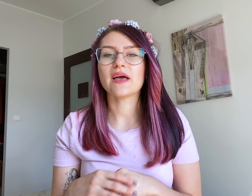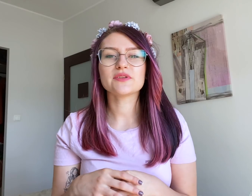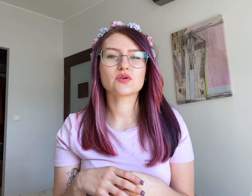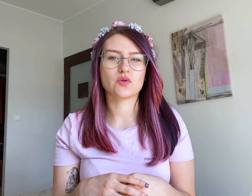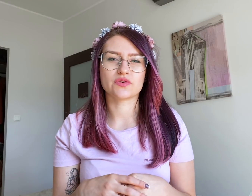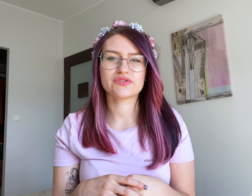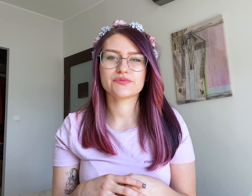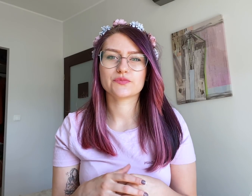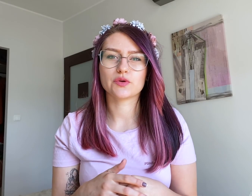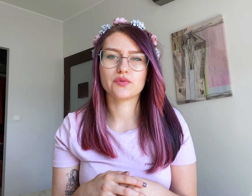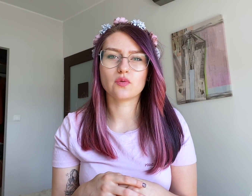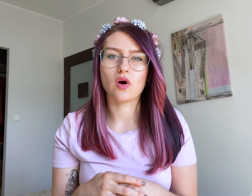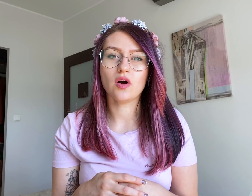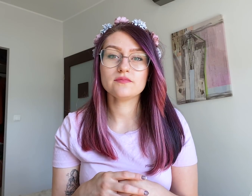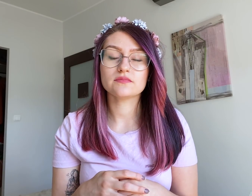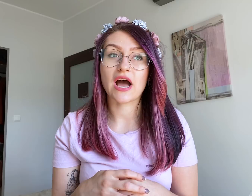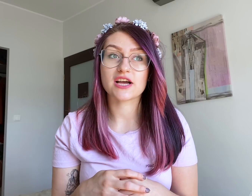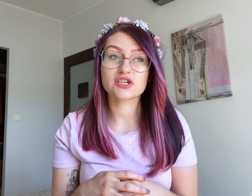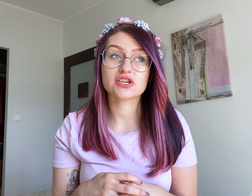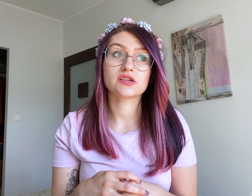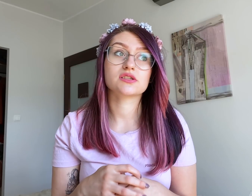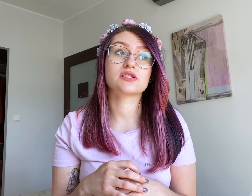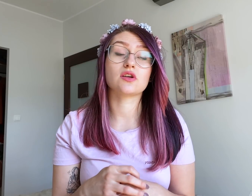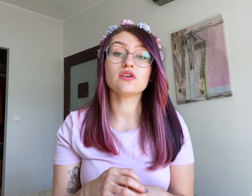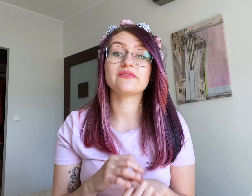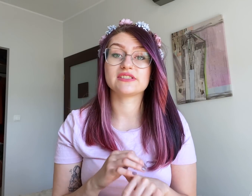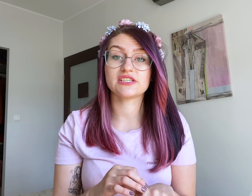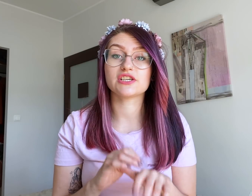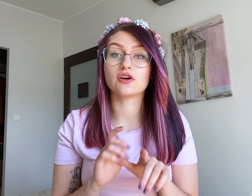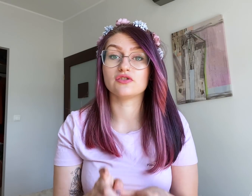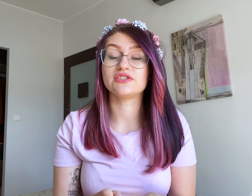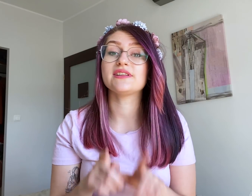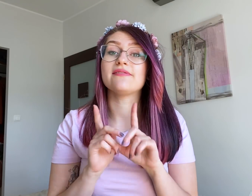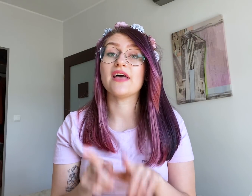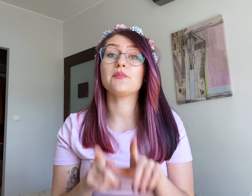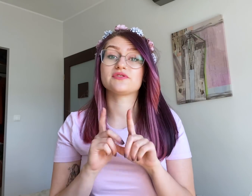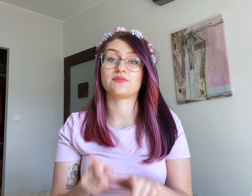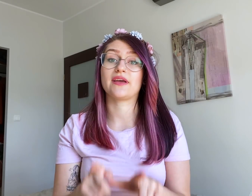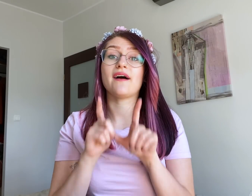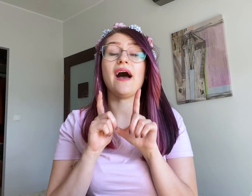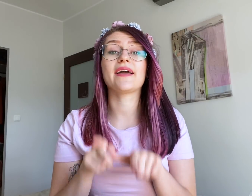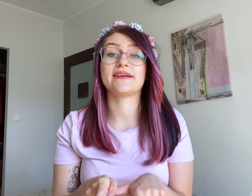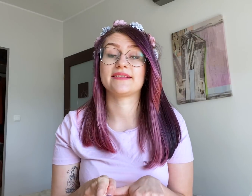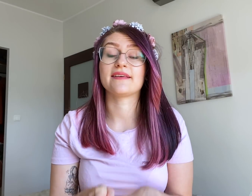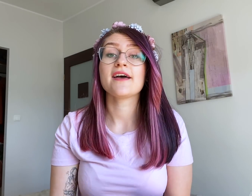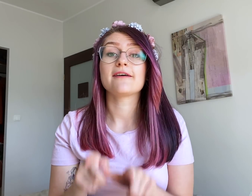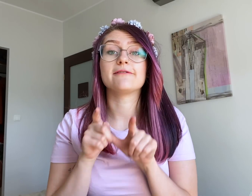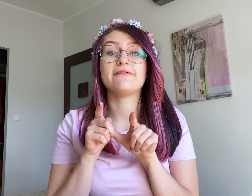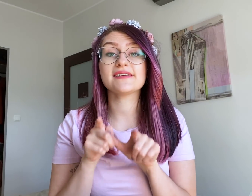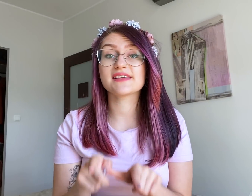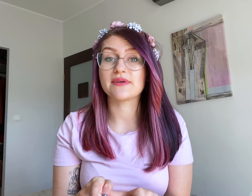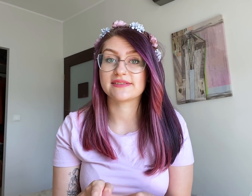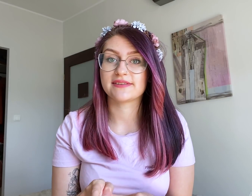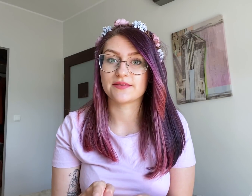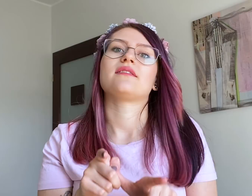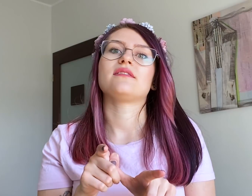Tamten kurs to było aż 120 godzin na poziomie A1. Dwa semestry.